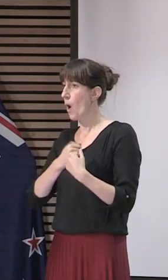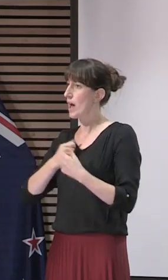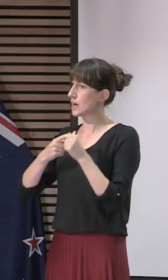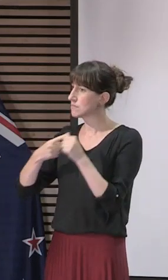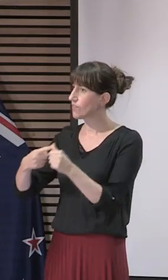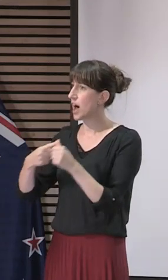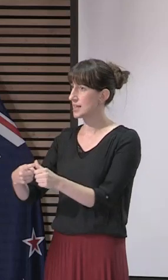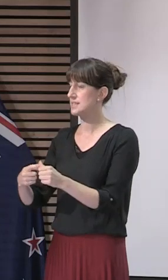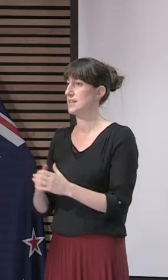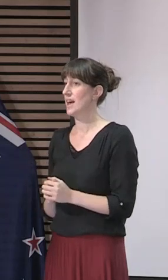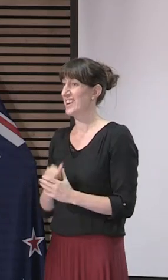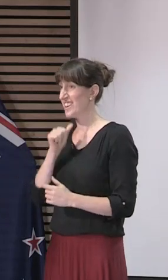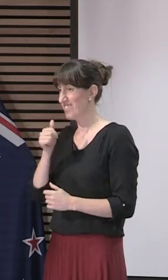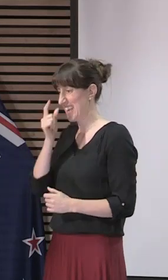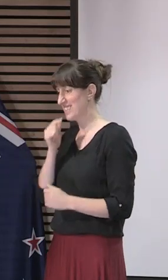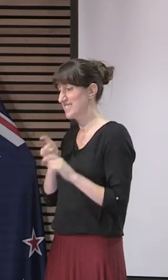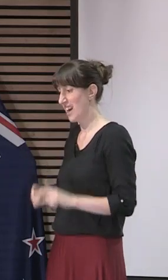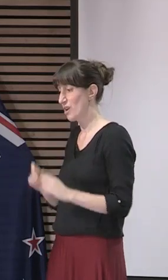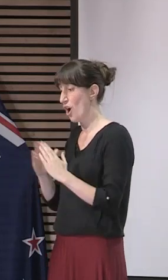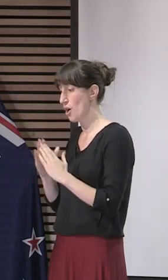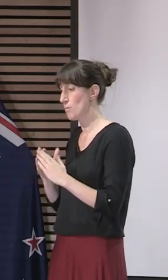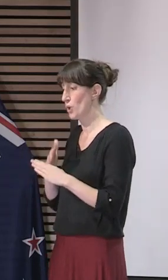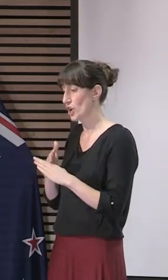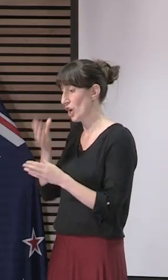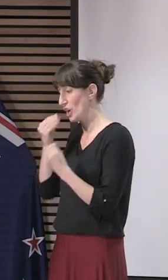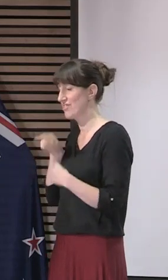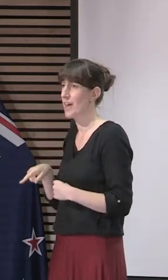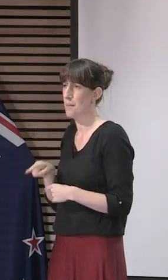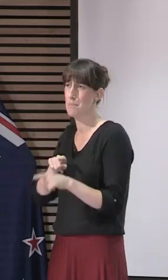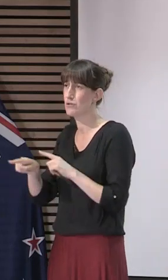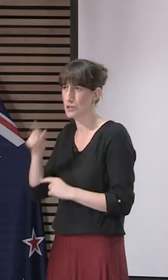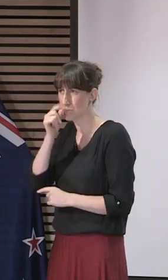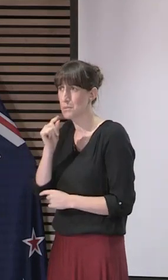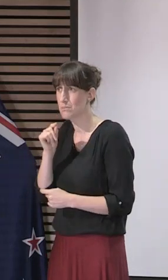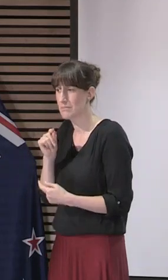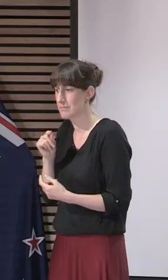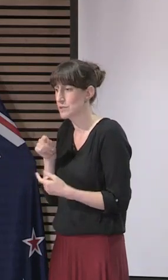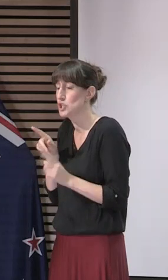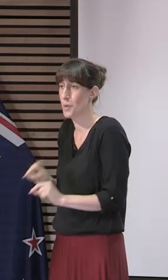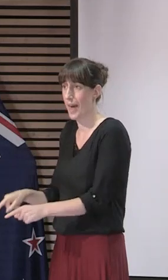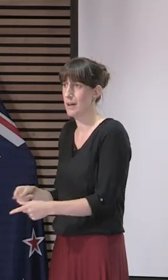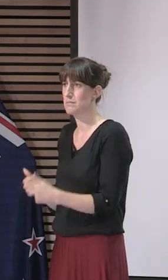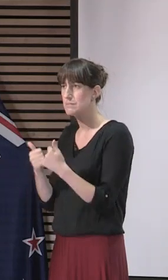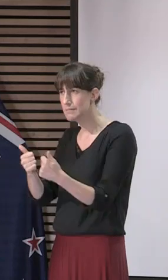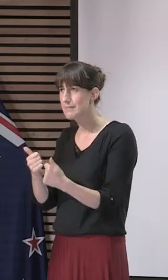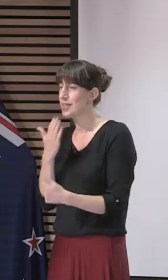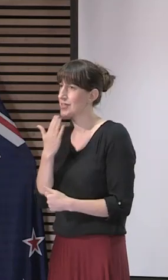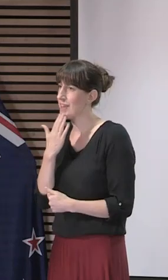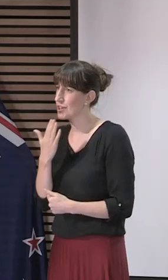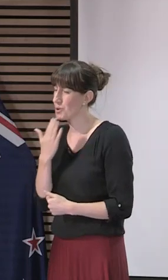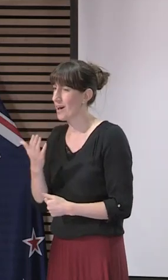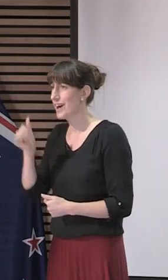te Taumata 3. Kei te tohe tonu